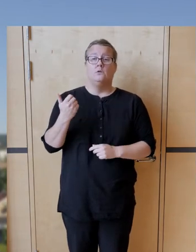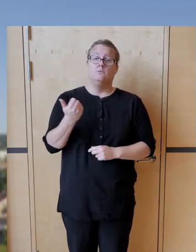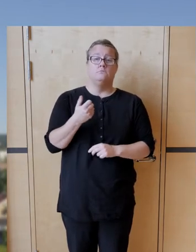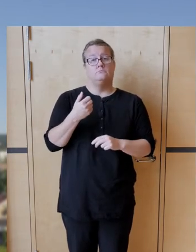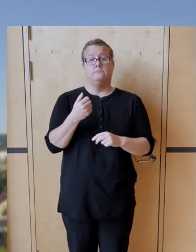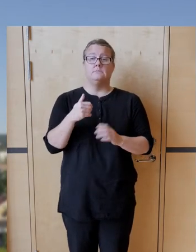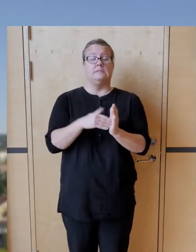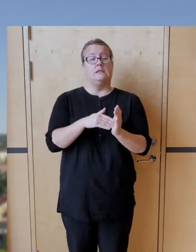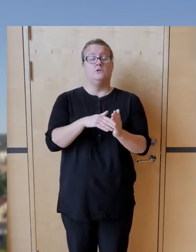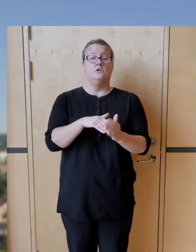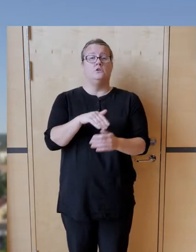Man har behov av